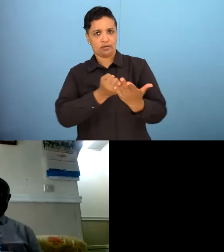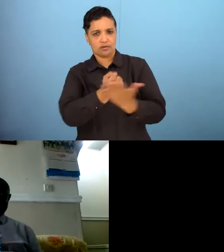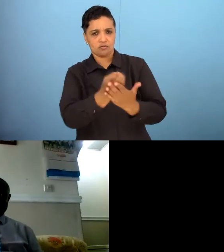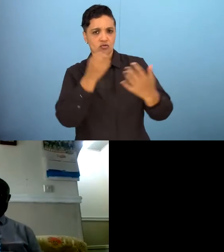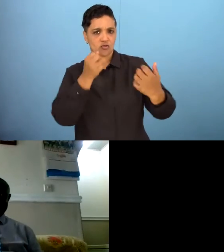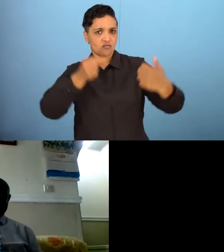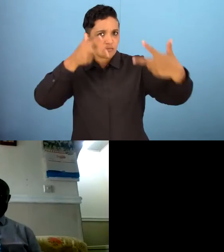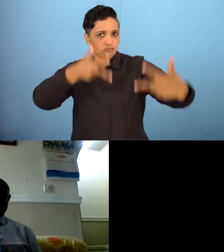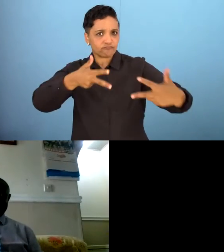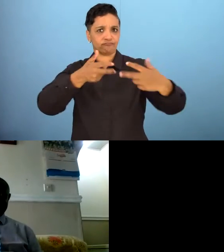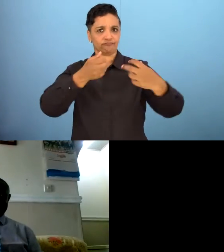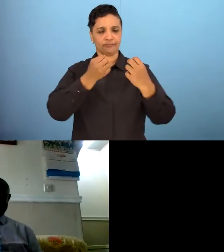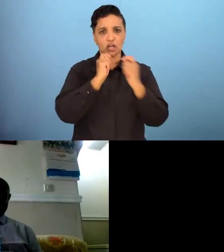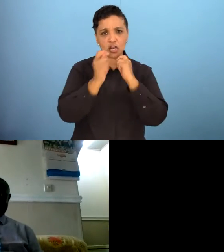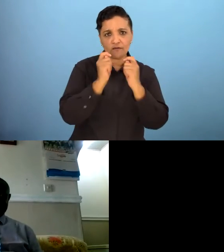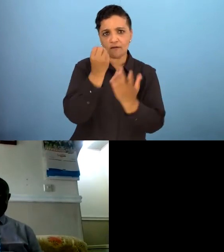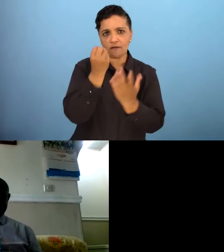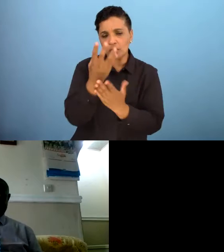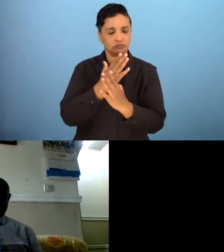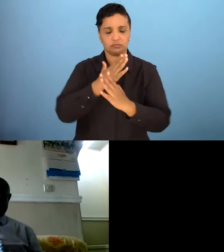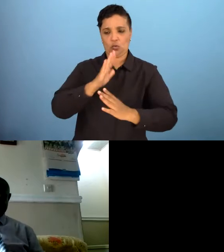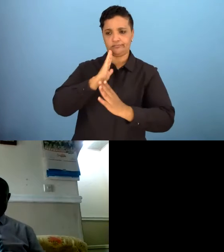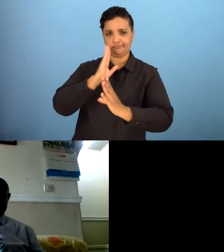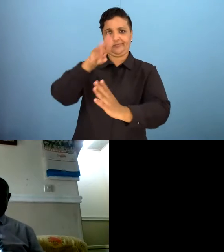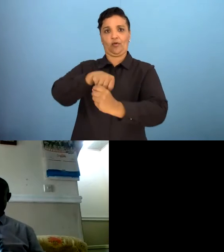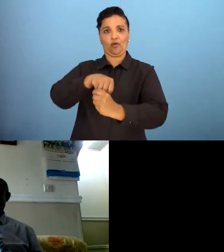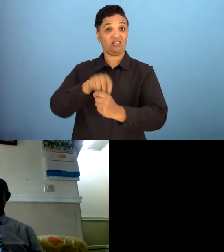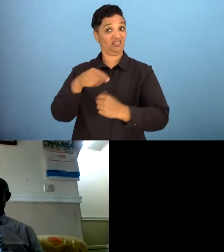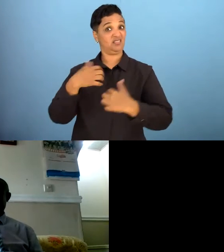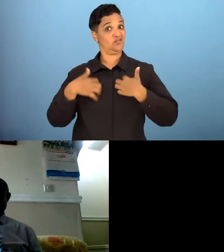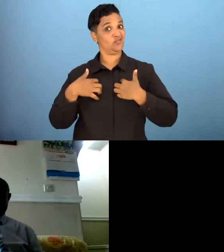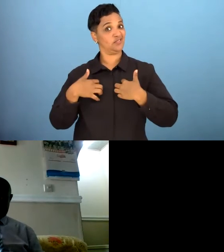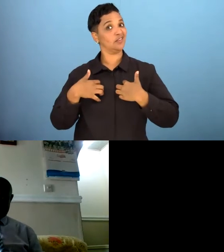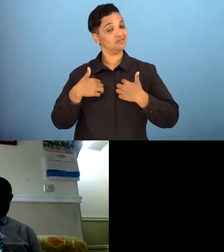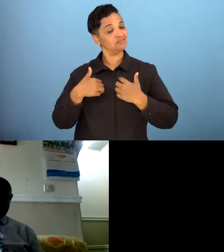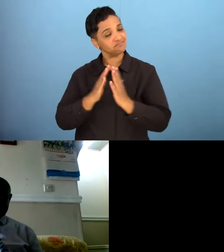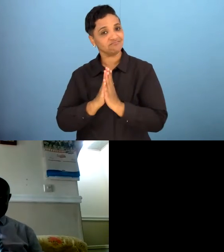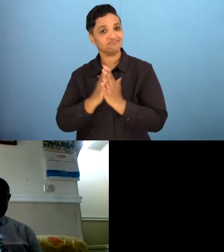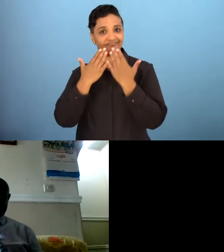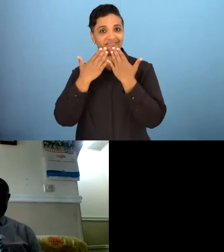encuestados se resistieron a la vacuna debido a la falta de información accesible y esa es una pieza realmente interesante para mirar.